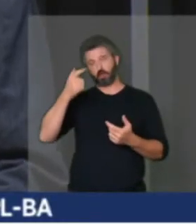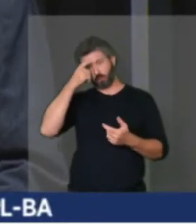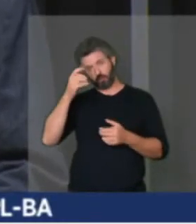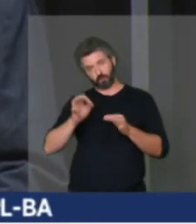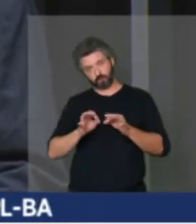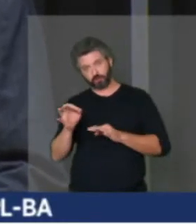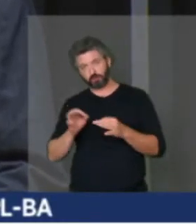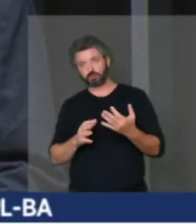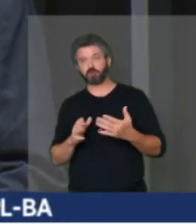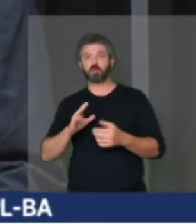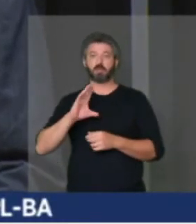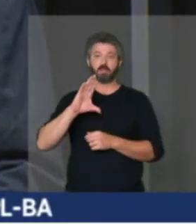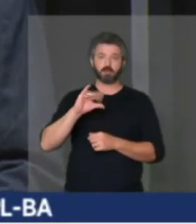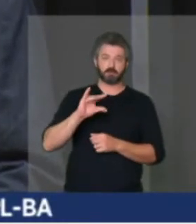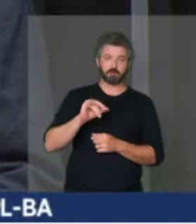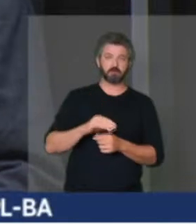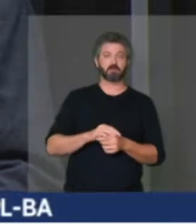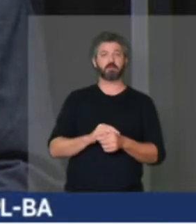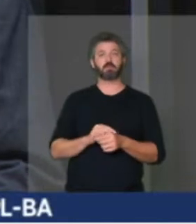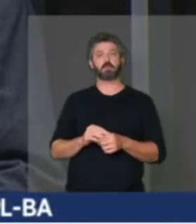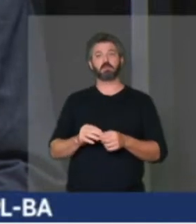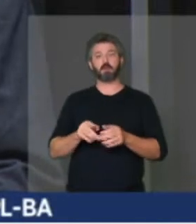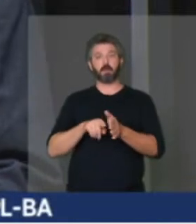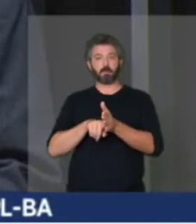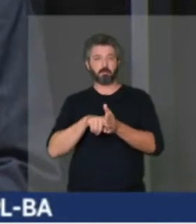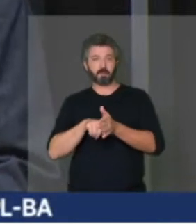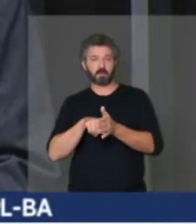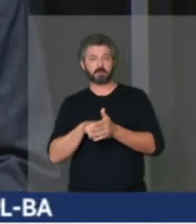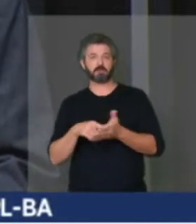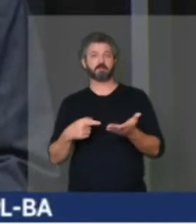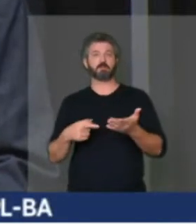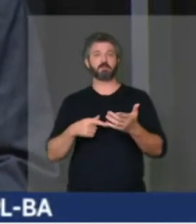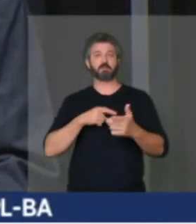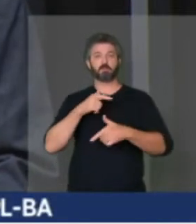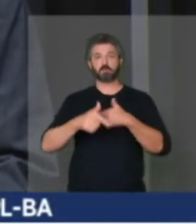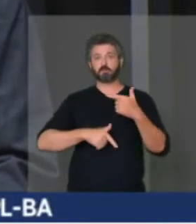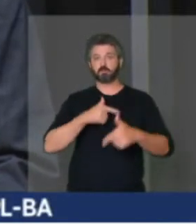RECURSOS HUMANOS COMO NA LOGÍ STICA, NA CIÊNCIA, NA PESQUISA, UM TRABALHO QUE A MARINHA COM MUITO EMPENHO LÁ